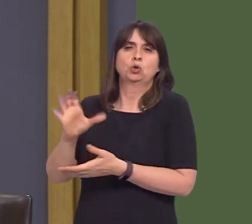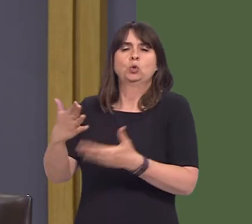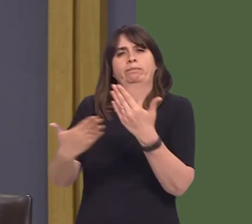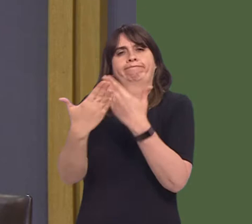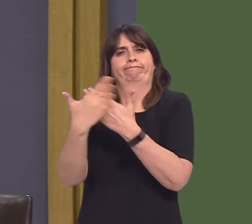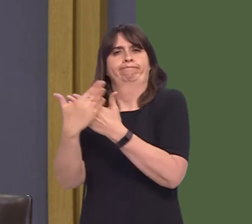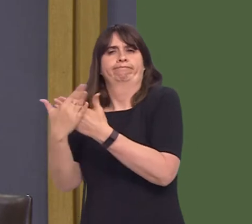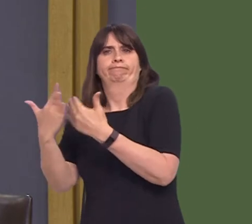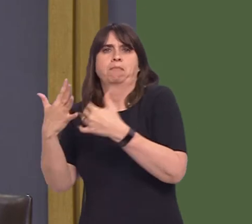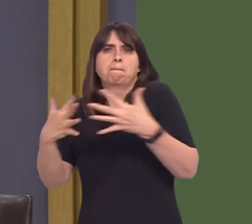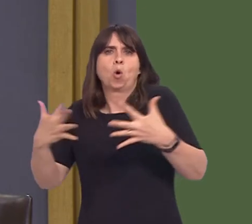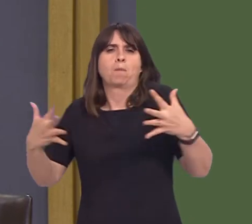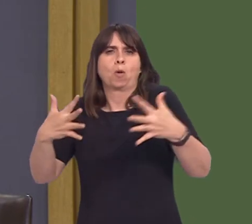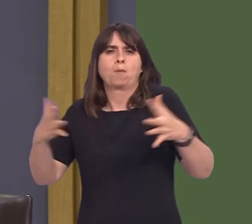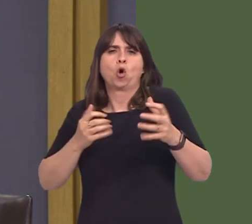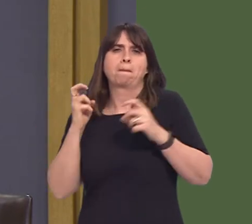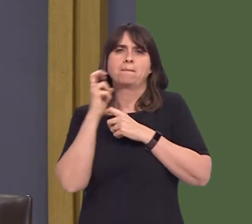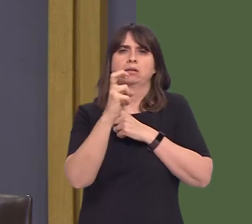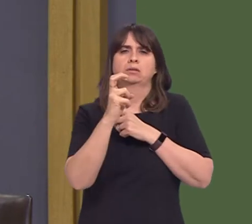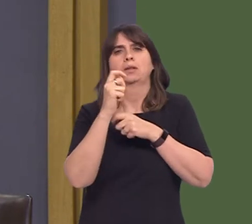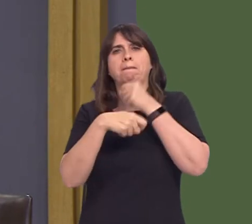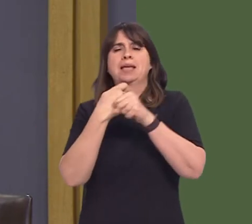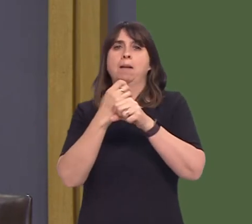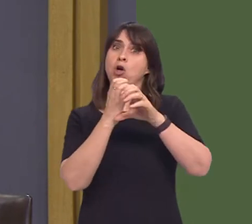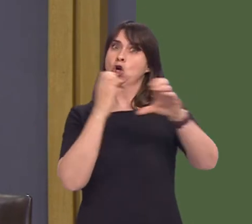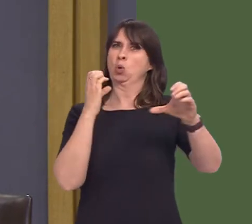mi sicrhaodd Plaid Cymru £400,000 er mwyn uwchraddio rhwydwaith TrawsCymru o fws i goets,